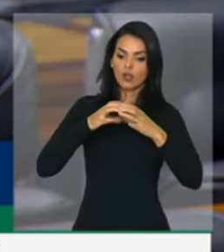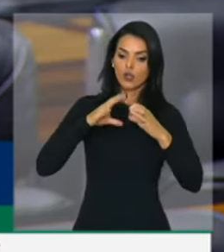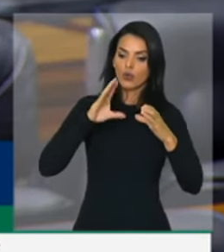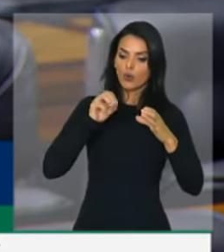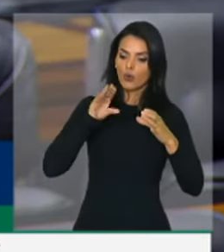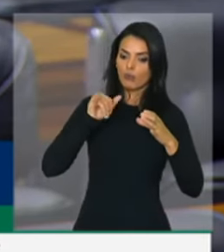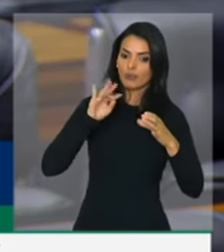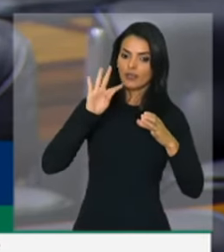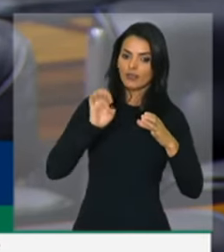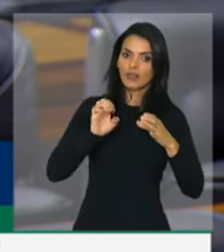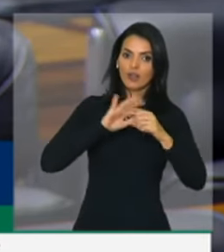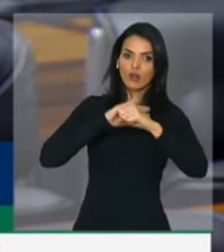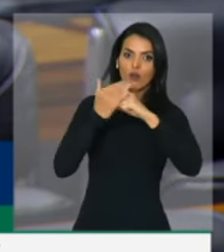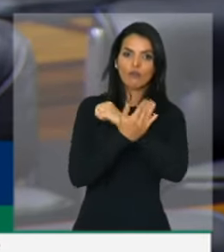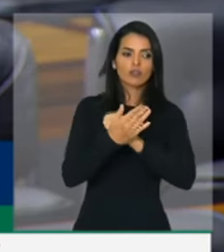DEPOIS DE UM ANO DA PANDEMIA. E PARECE PIADA, MAS NO DIA QUE